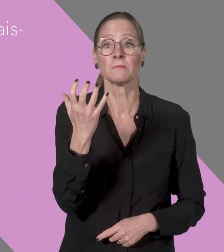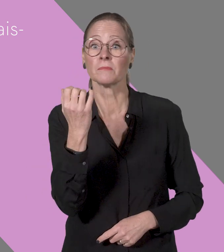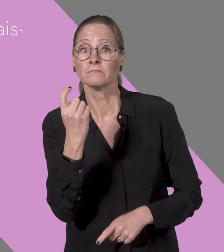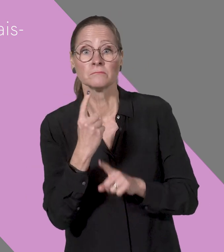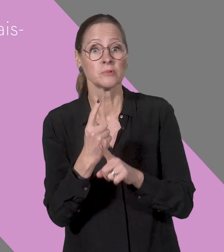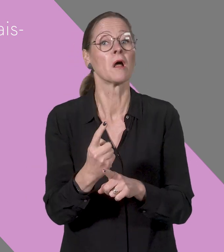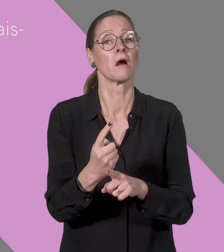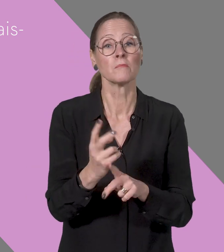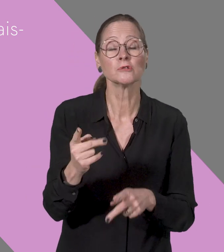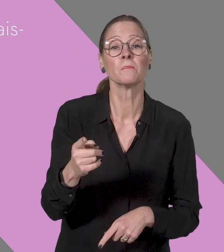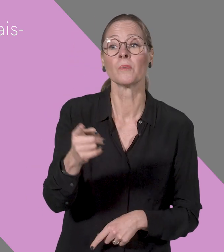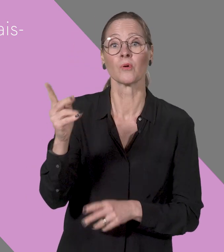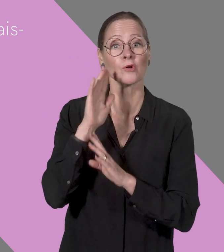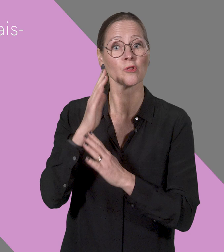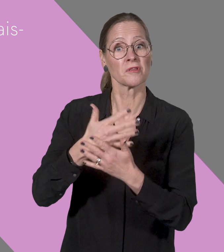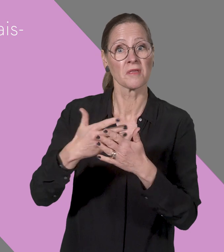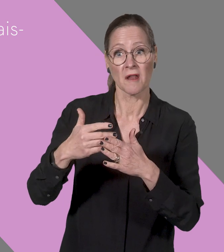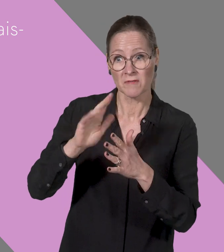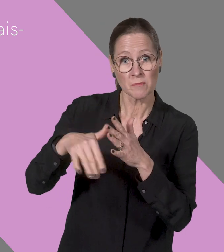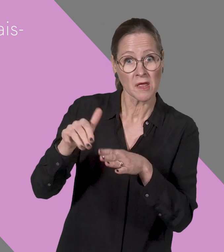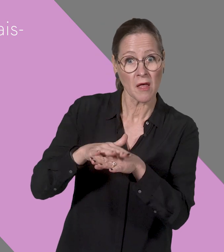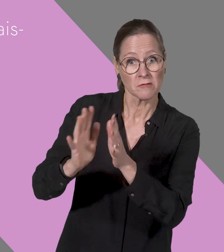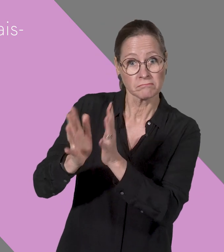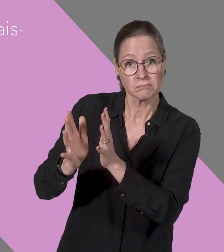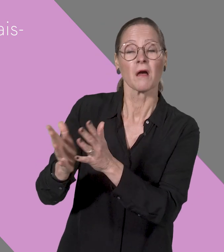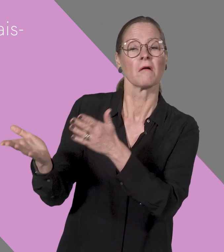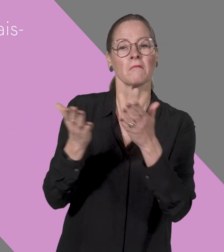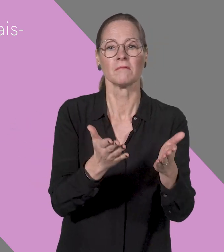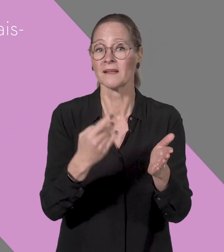ja mahdollisuuksien mukaan muut kotikielenään viittomakieltä käyttävät -